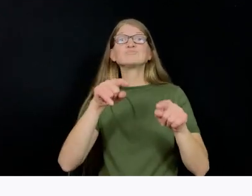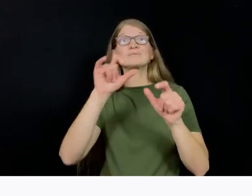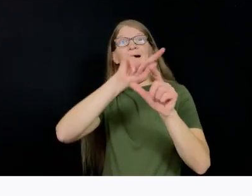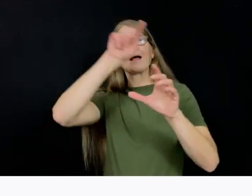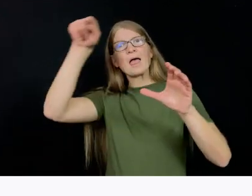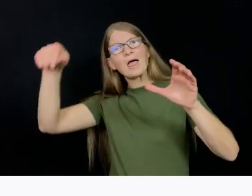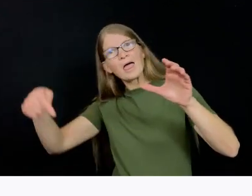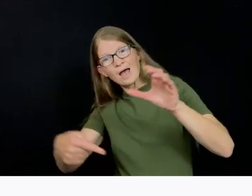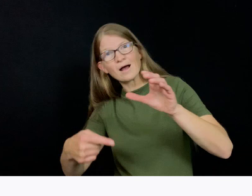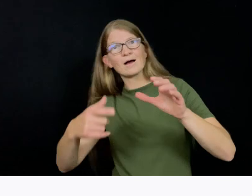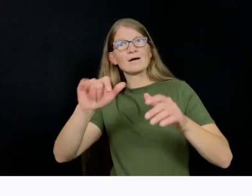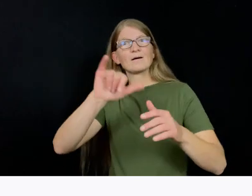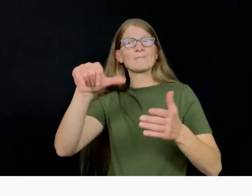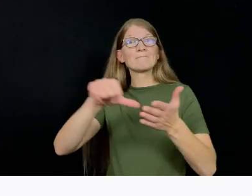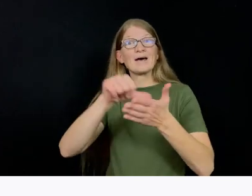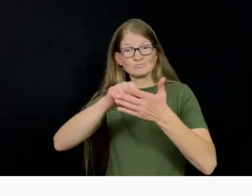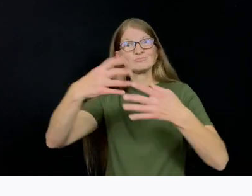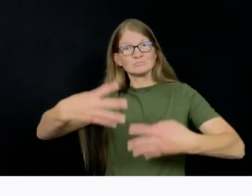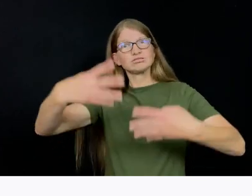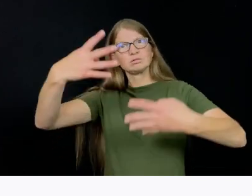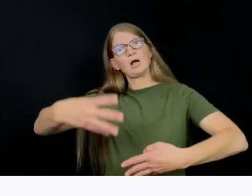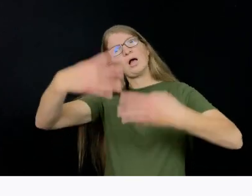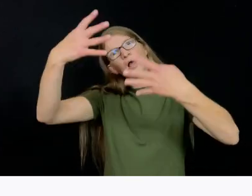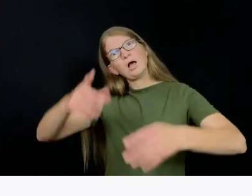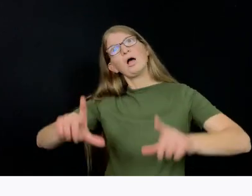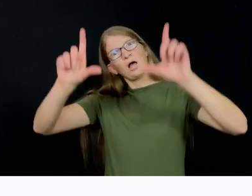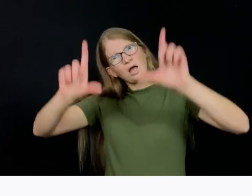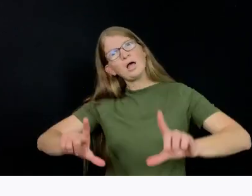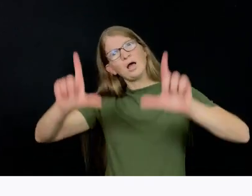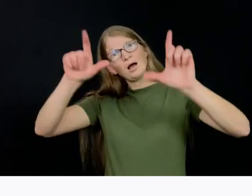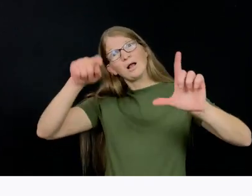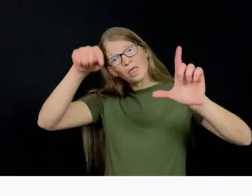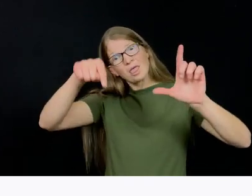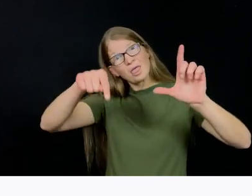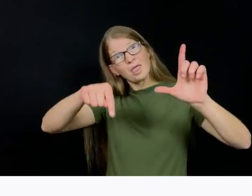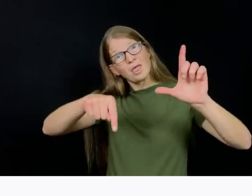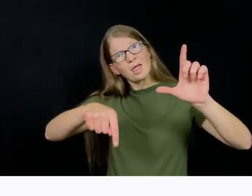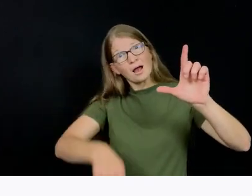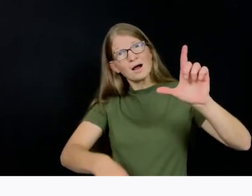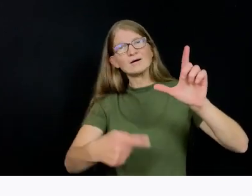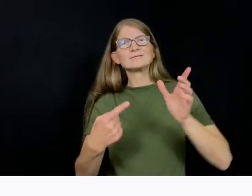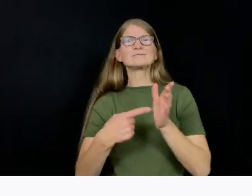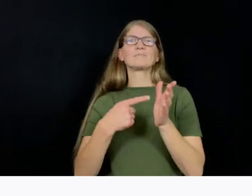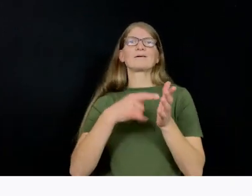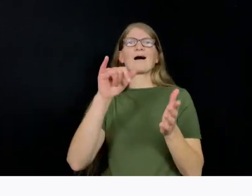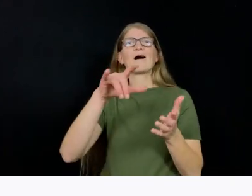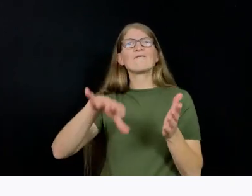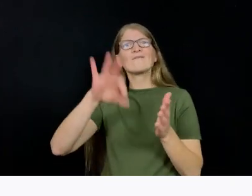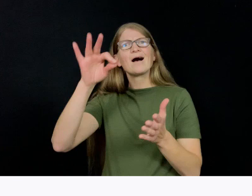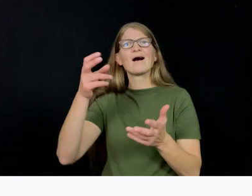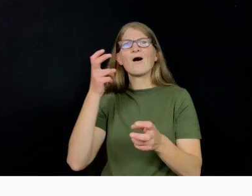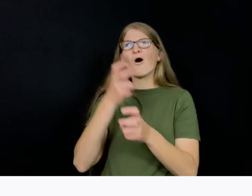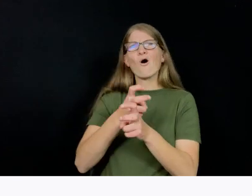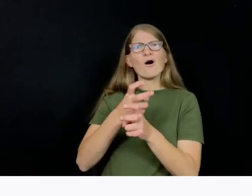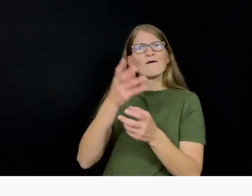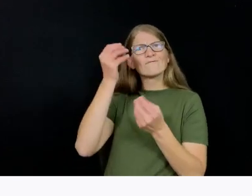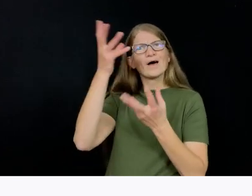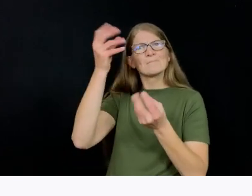من الصعب جدًا استرداد النتائج الصحيحة في هذه الحالات لأن المعلومات التي تبحثون عنها ليست محور التركيز الرئيسي للصفحة